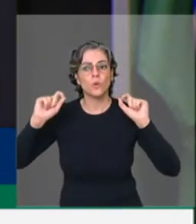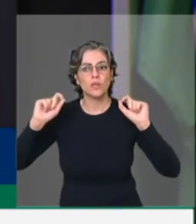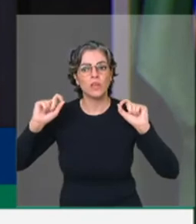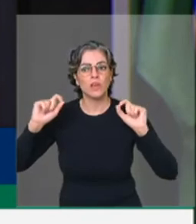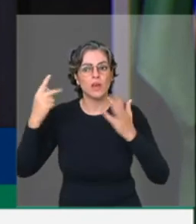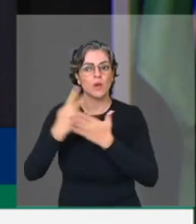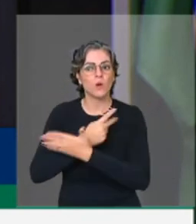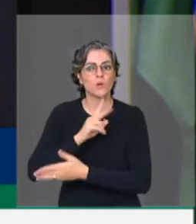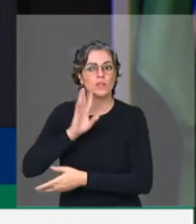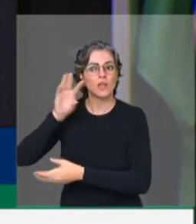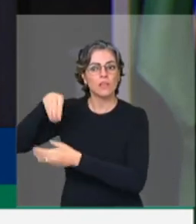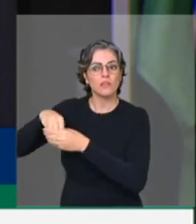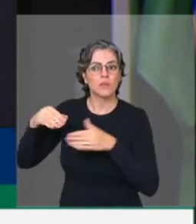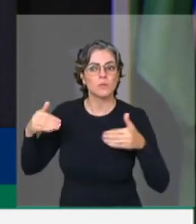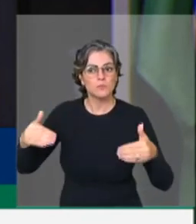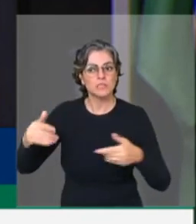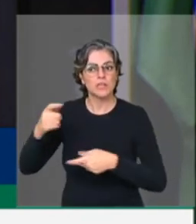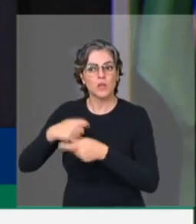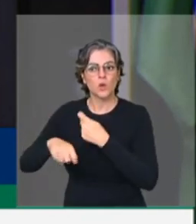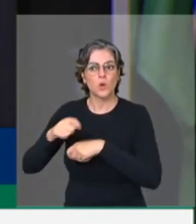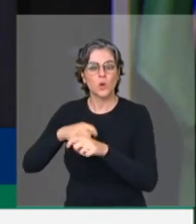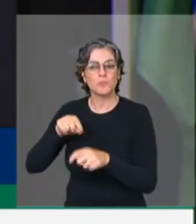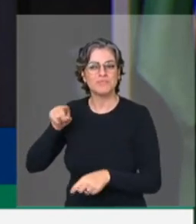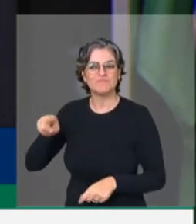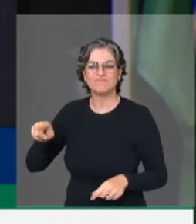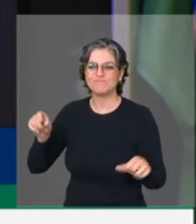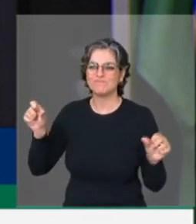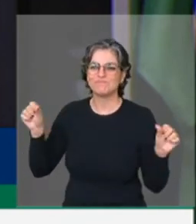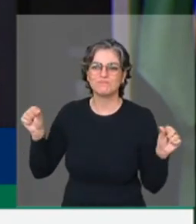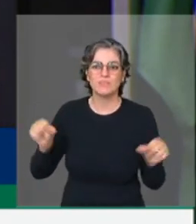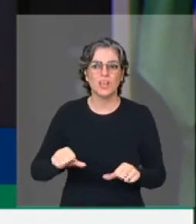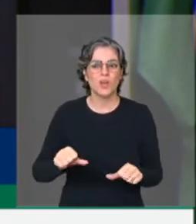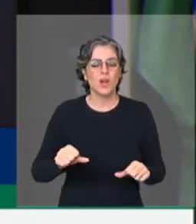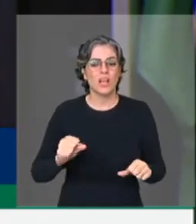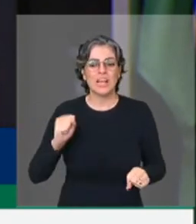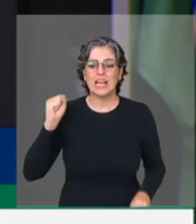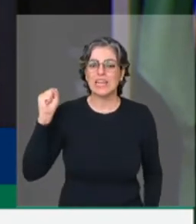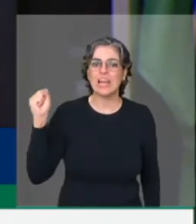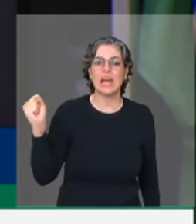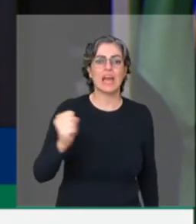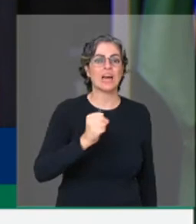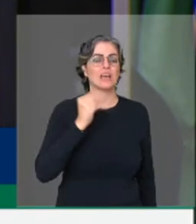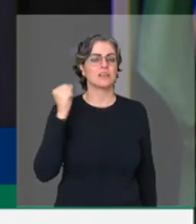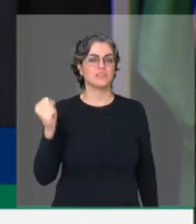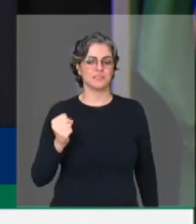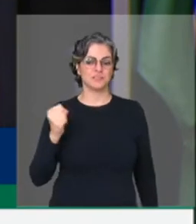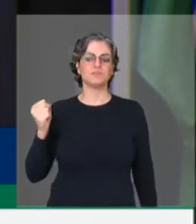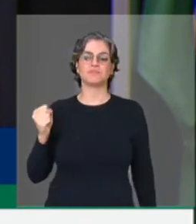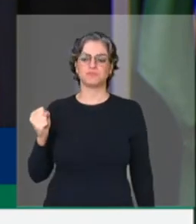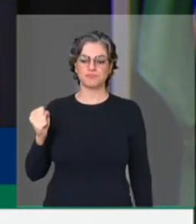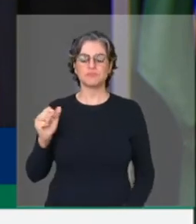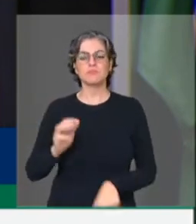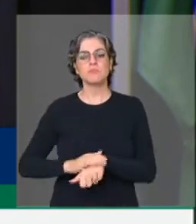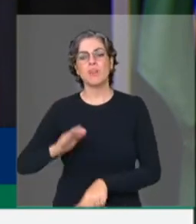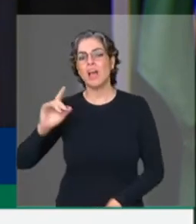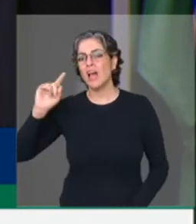TÁ ACONTECENDO NO MINISTÉRIO DA ECONOMIA QUE VEM AGRAVANDO E DEGRADANDO, APROFUNDANDO OS